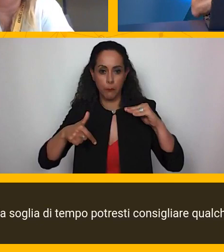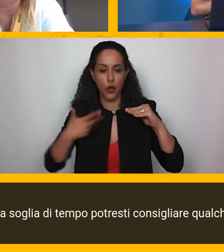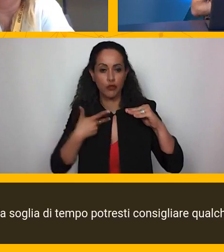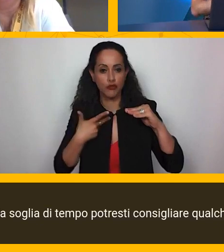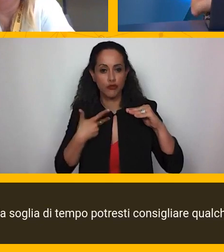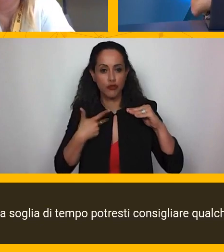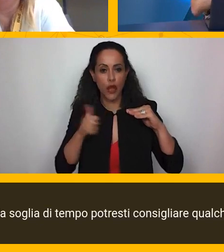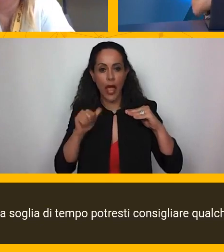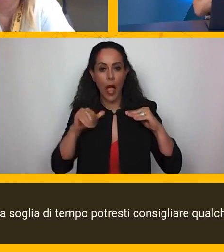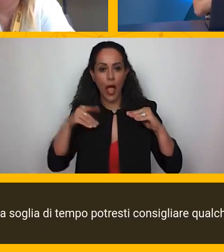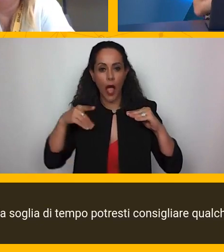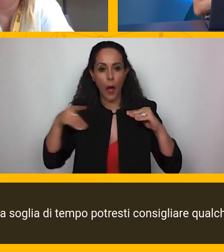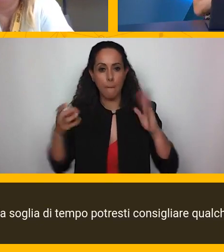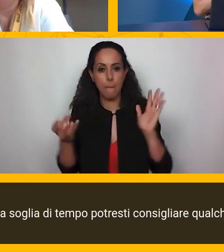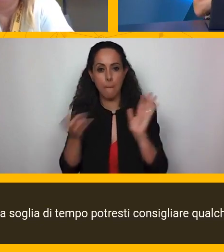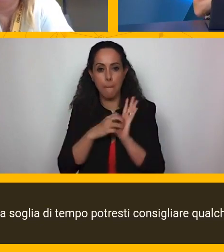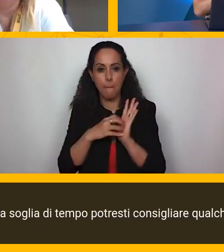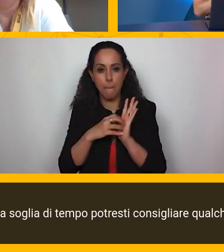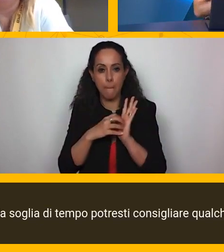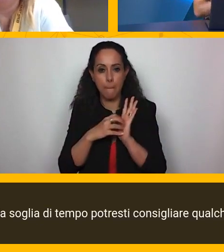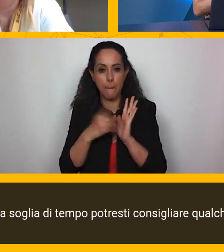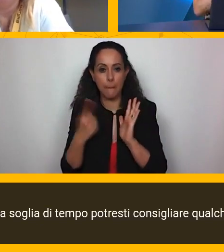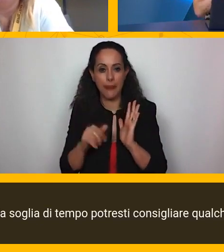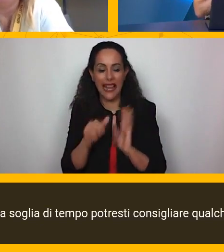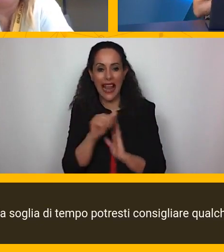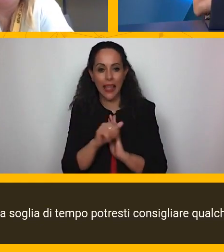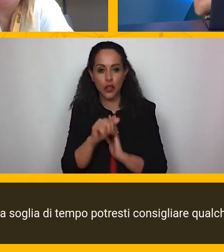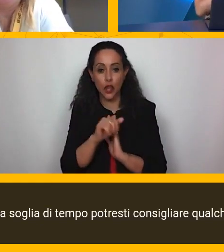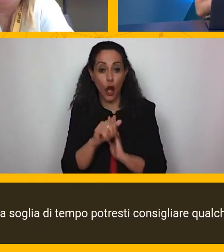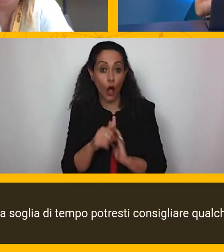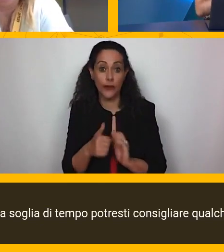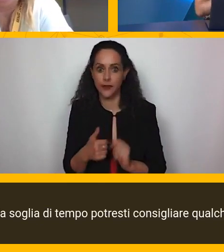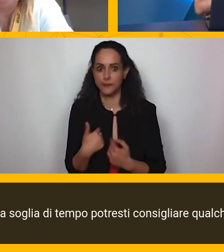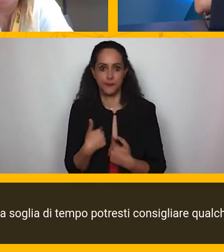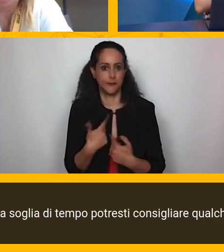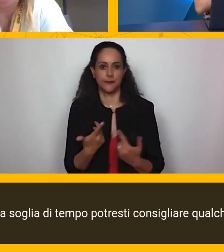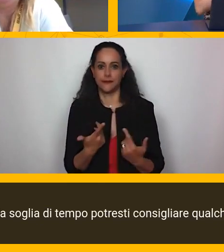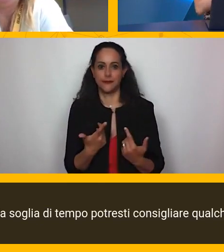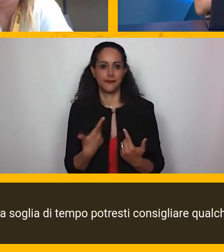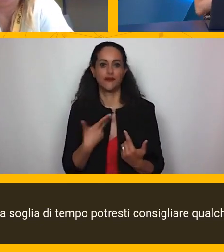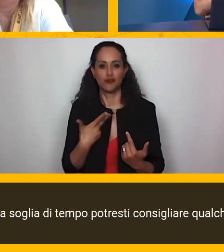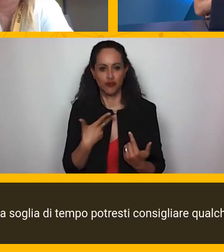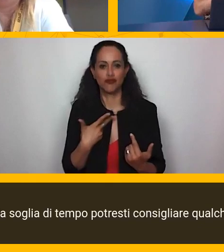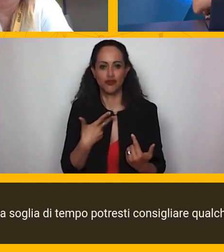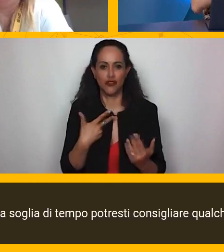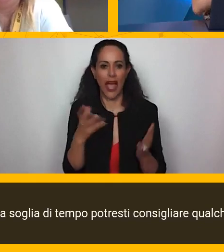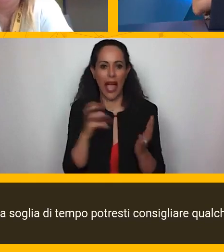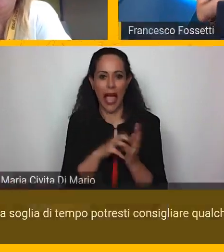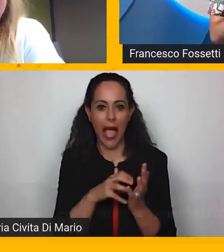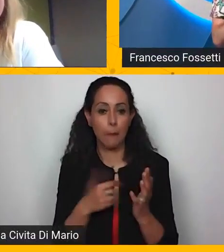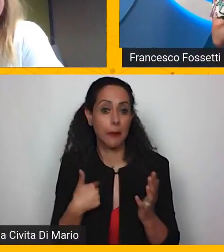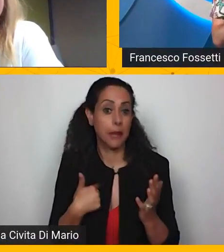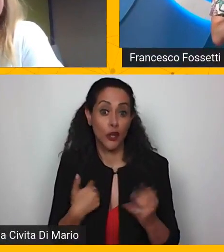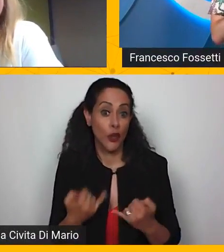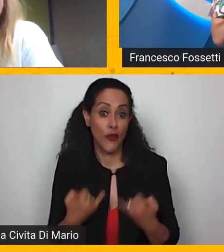qualche app per Android? Mh Eusebio impreparato ci sono